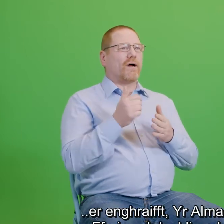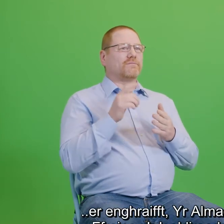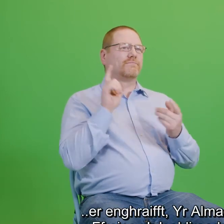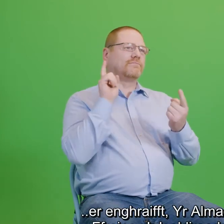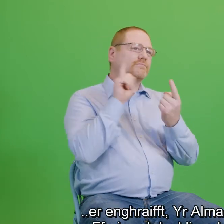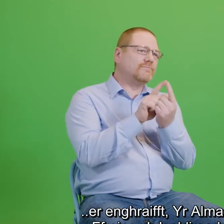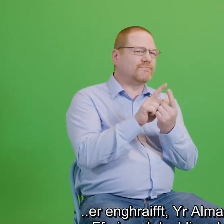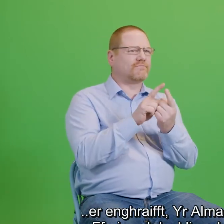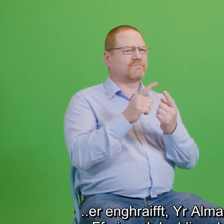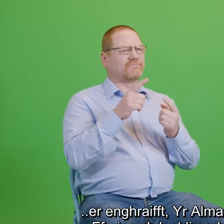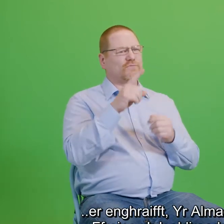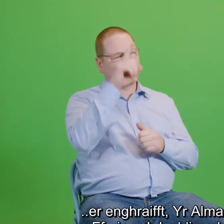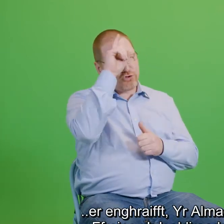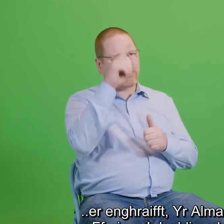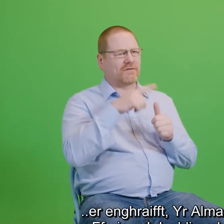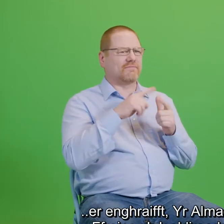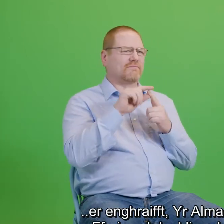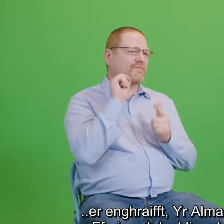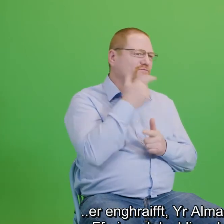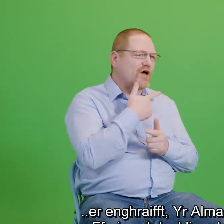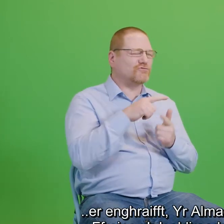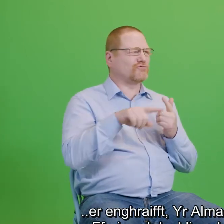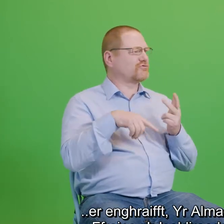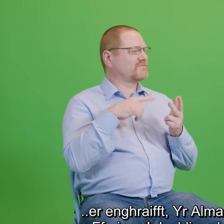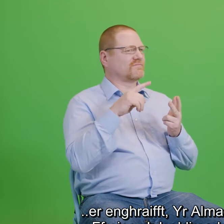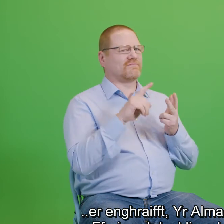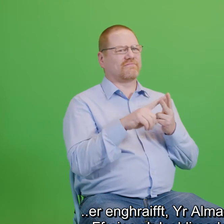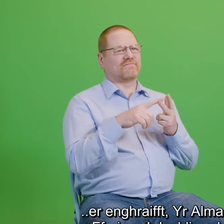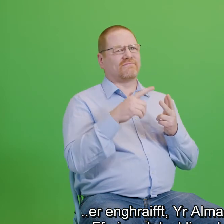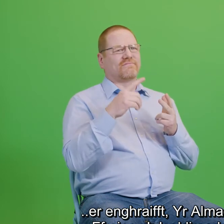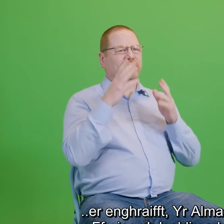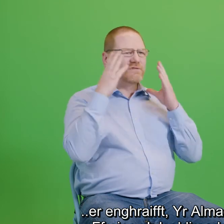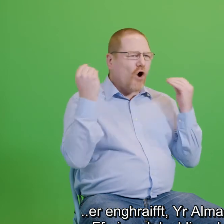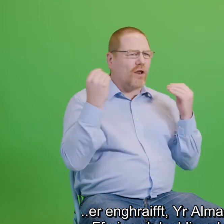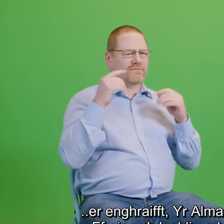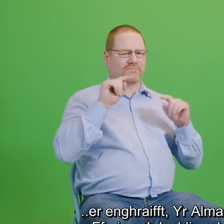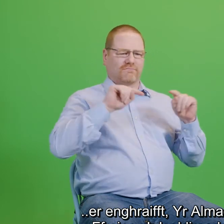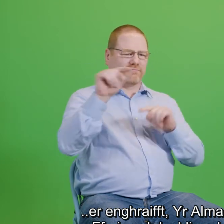..er enghraifft, Yr Almaen, Ffrainc a'r Iseldiroedd.